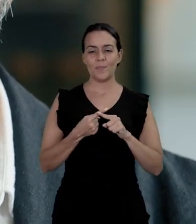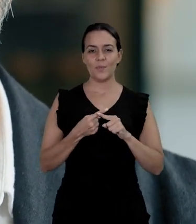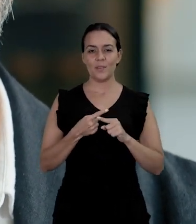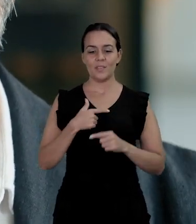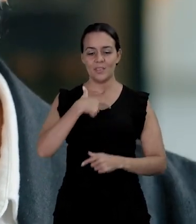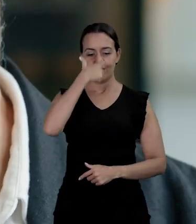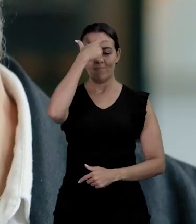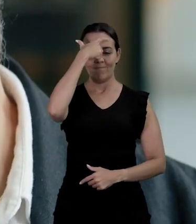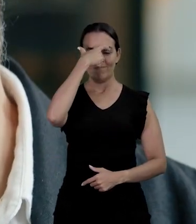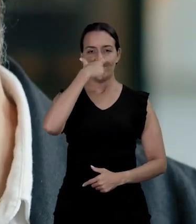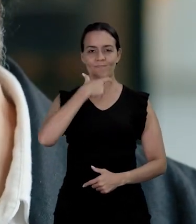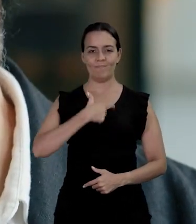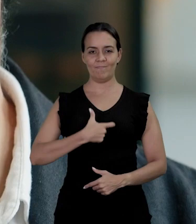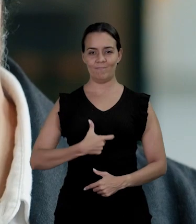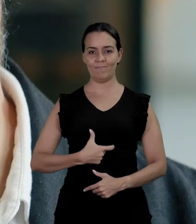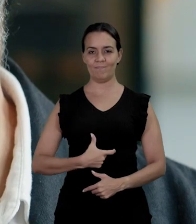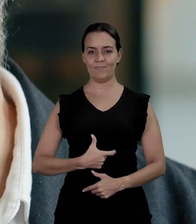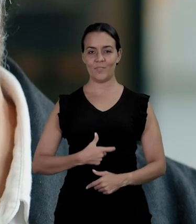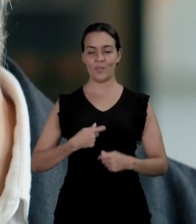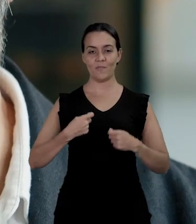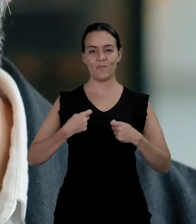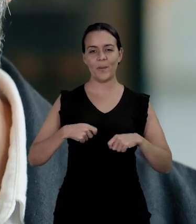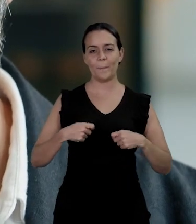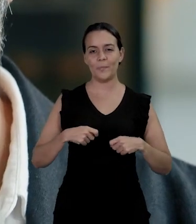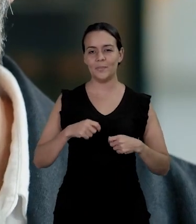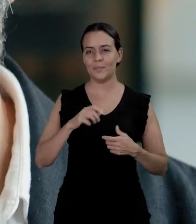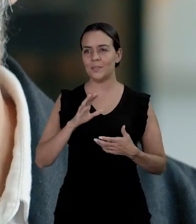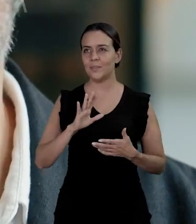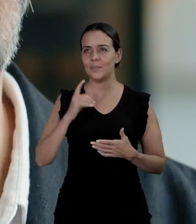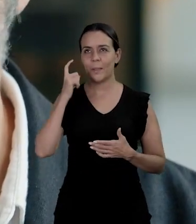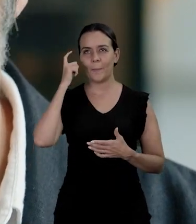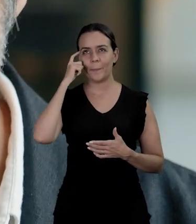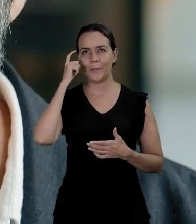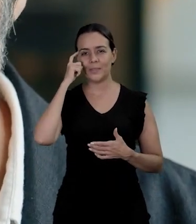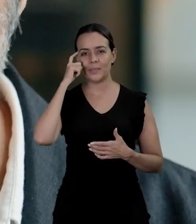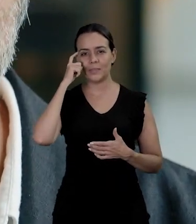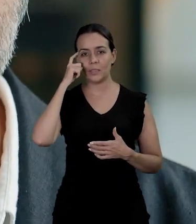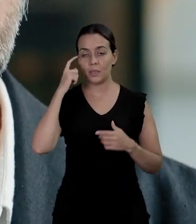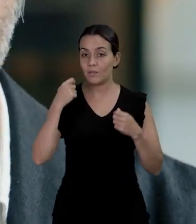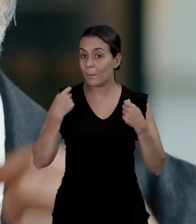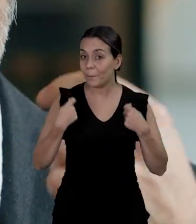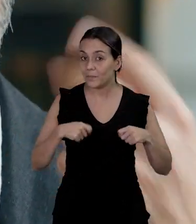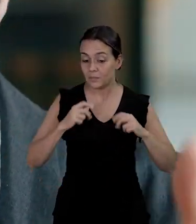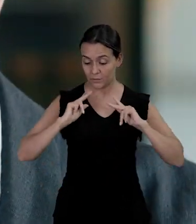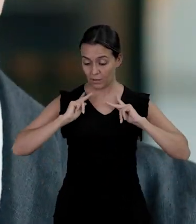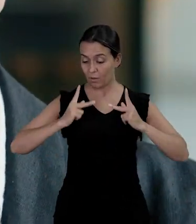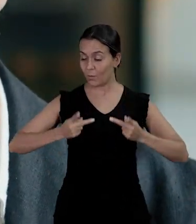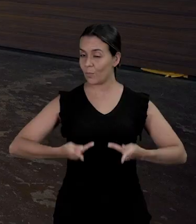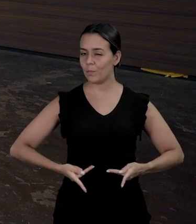as coisas mais essencialmente humanas. Na medida em que a máquina vai se ocupar de organizar